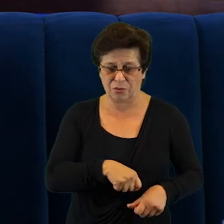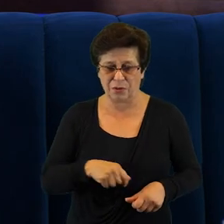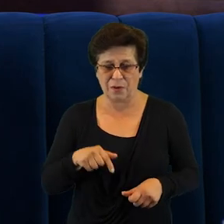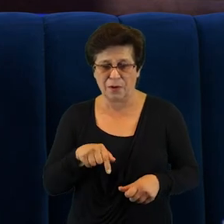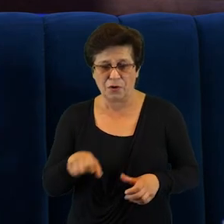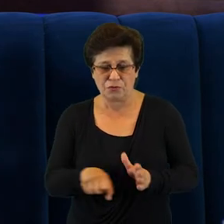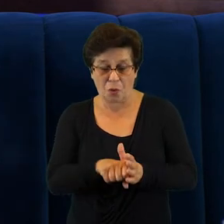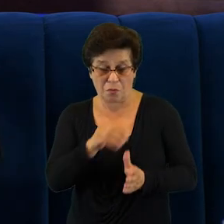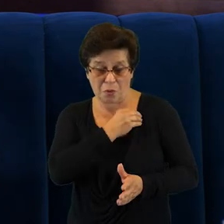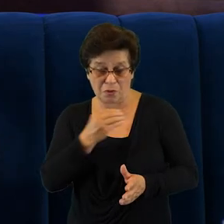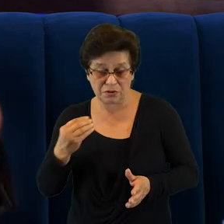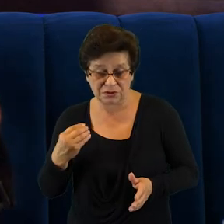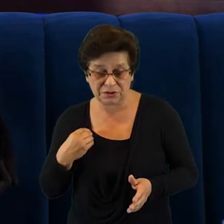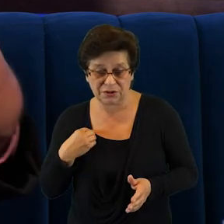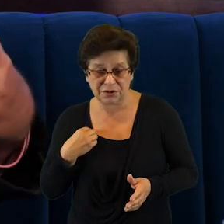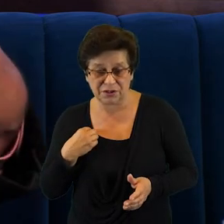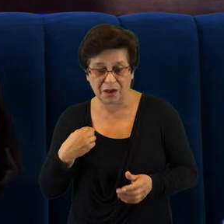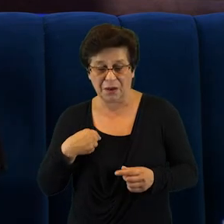Na to, że z biegiem czasu